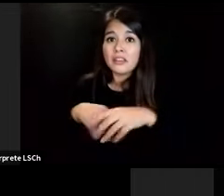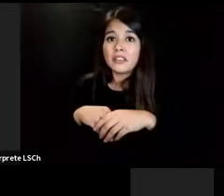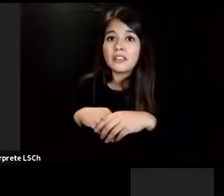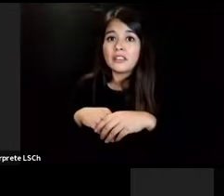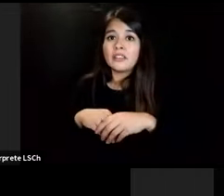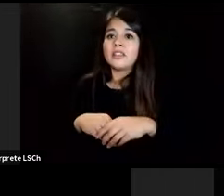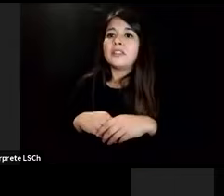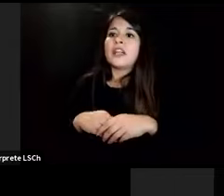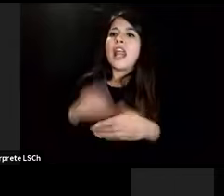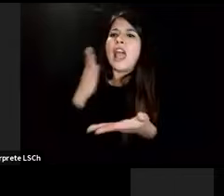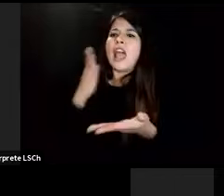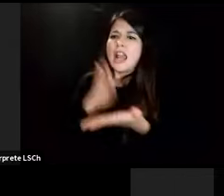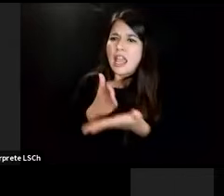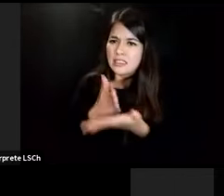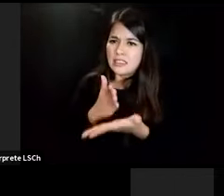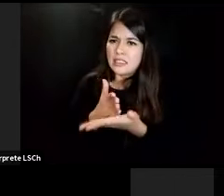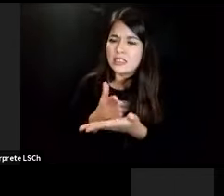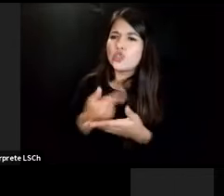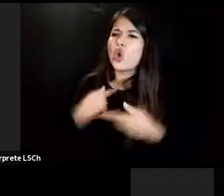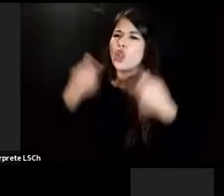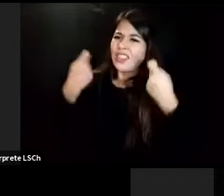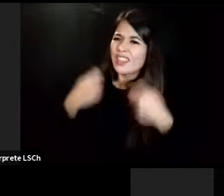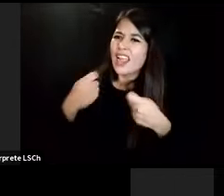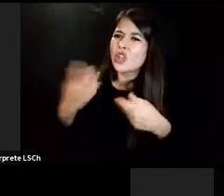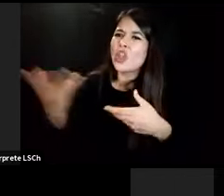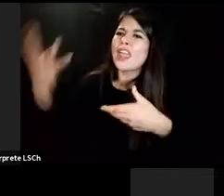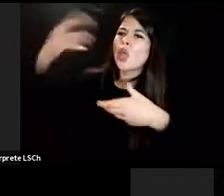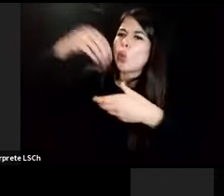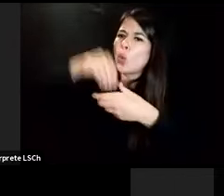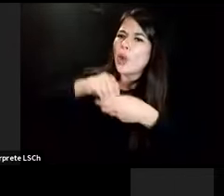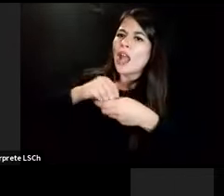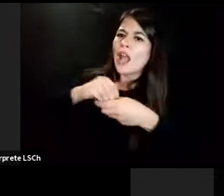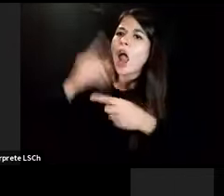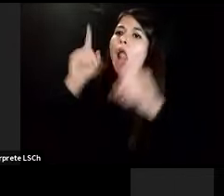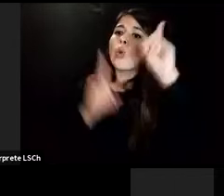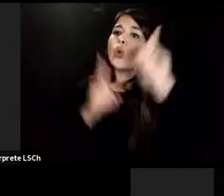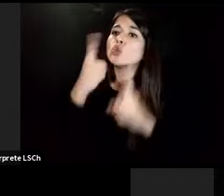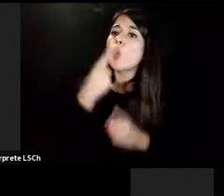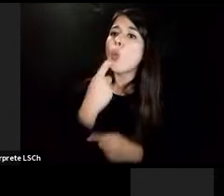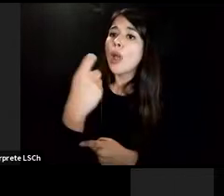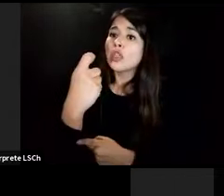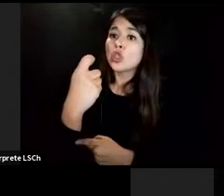yo trato de incluir siempre un par de cuentos en versión audio para que mis alumnos